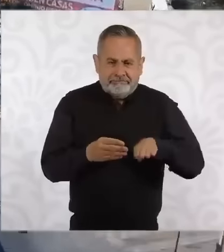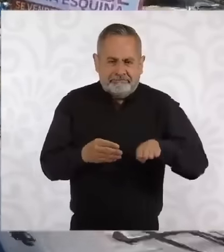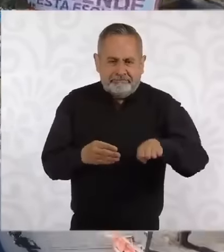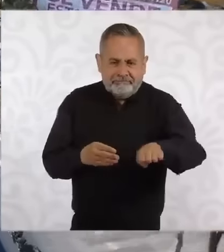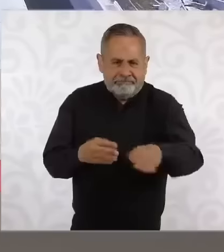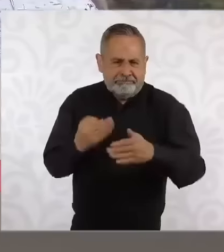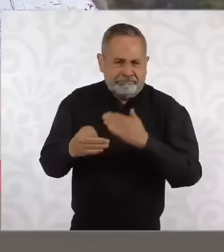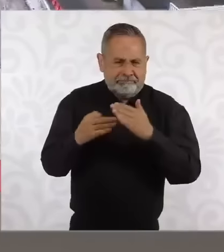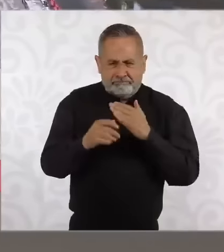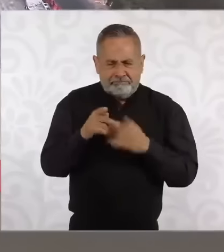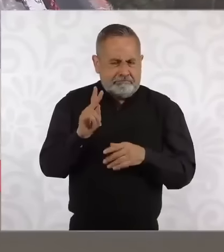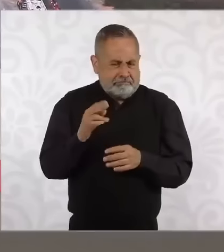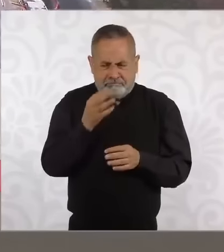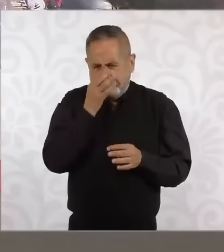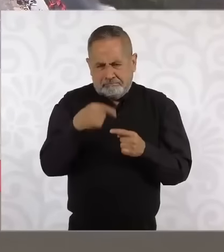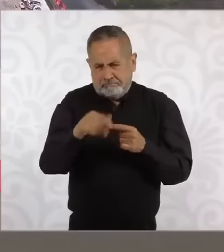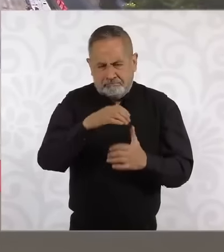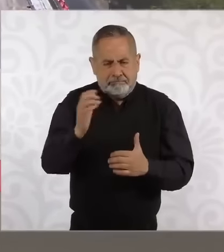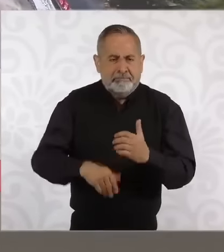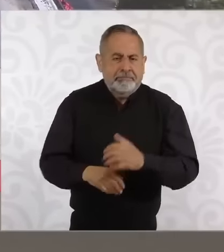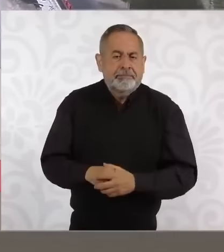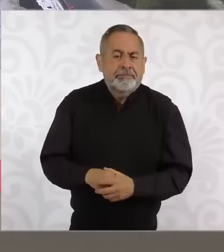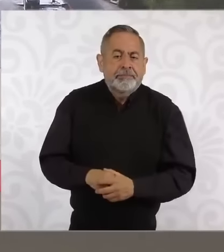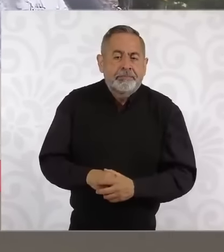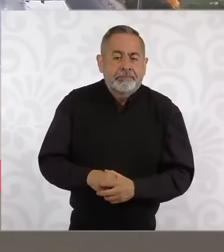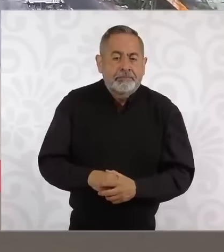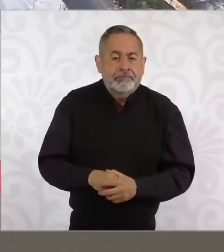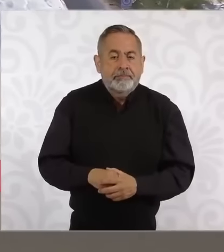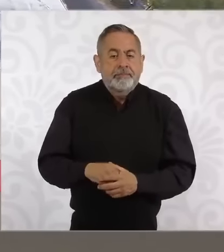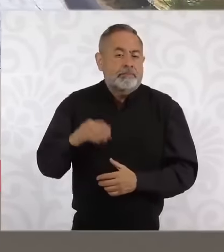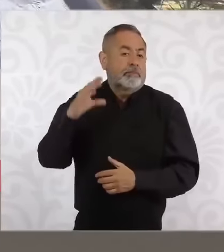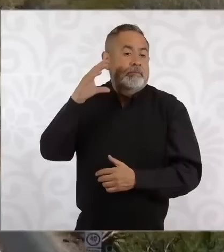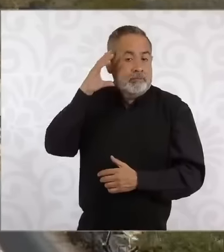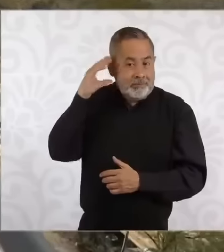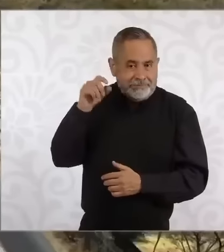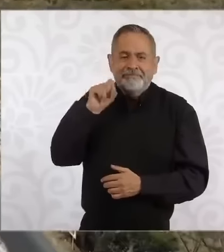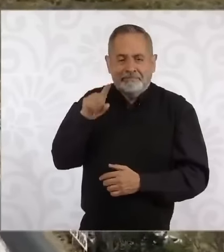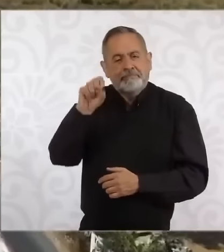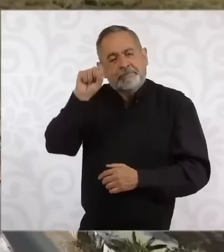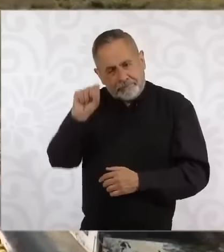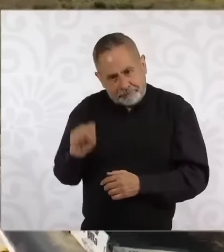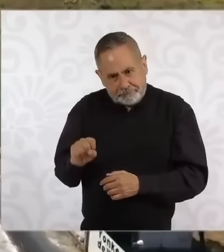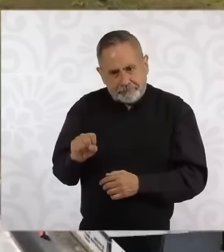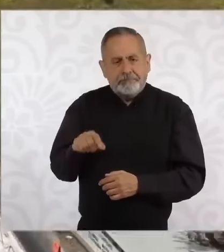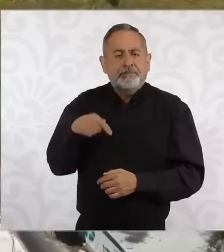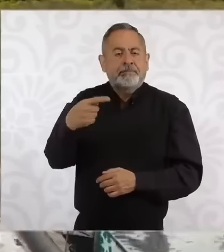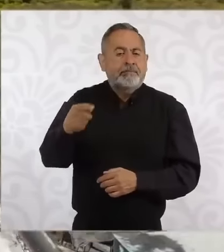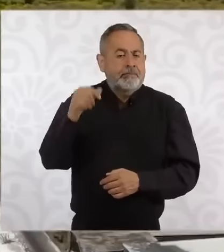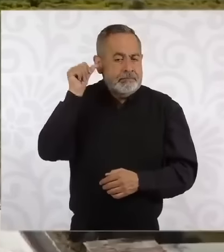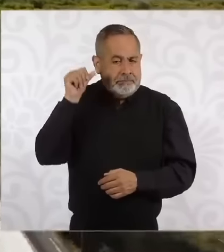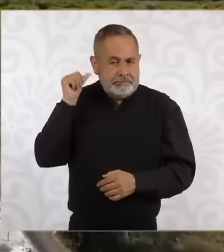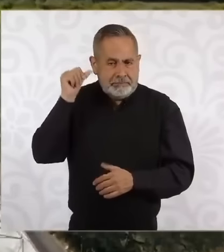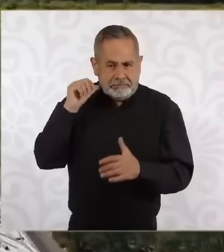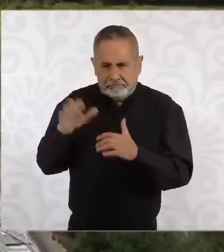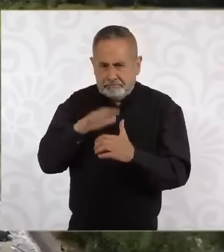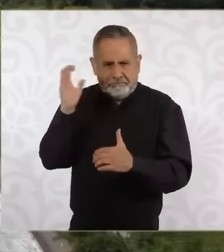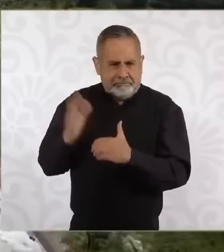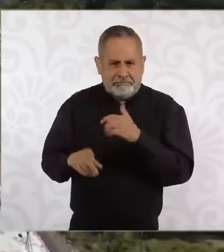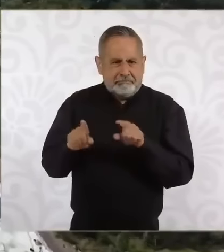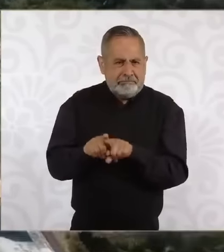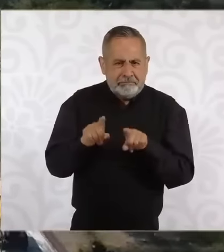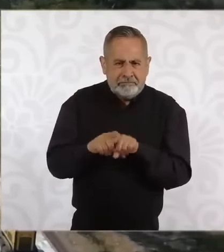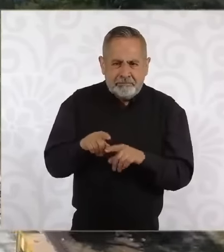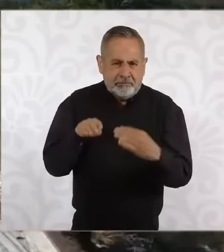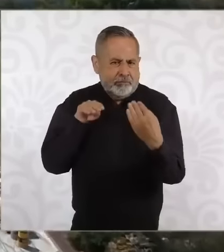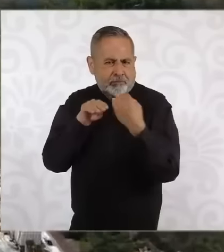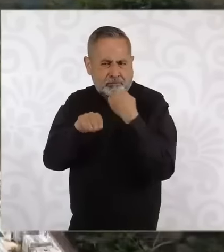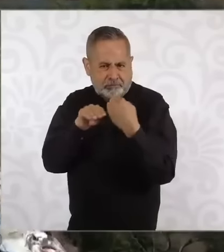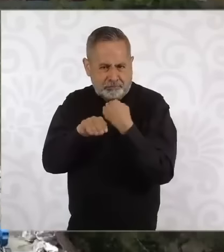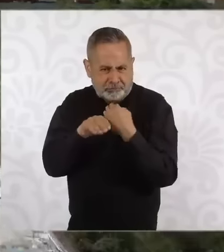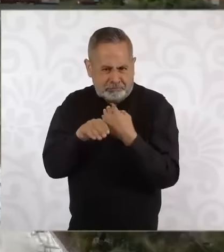La siguiente eh Arco Sur en Colima para terminarlo en abril. Igual son dos cuerpos y como ven pues